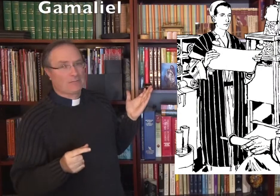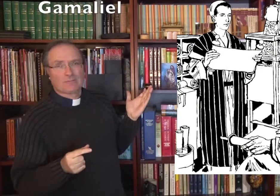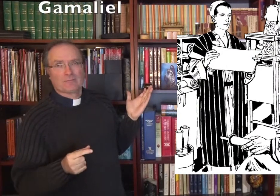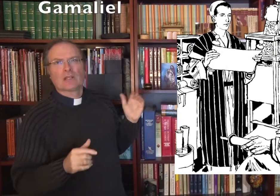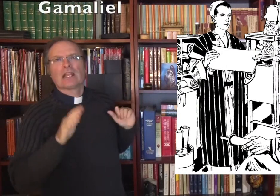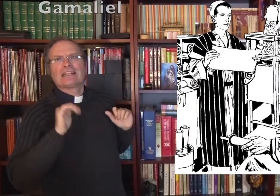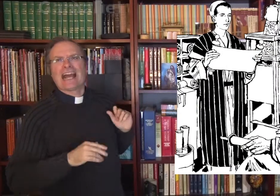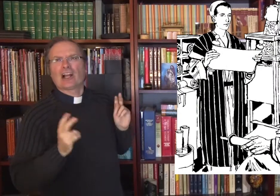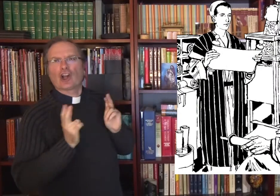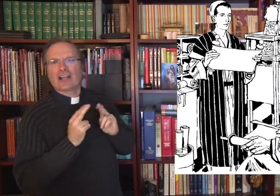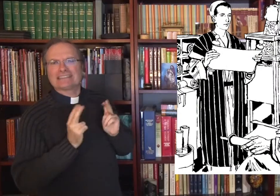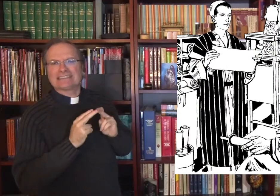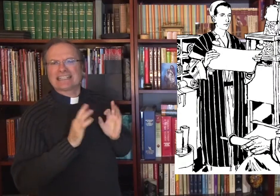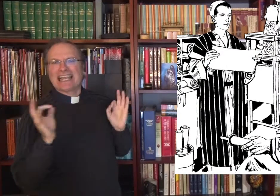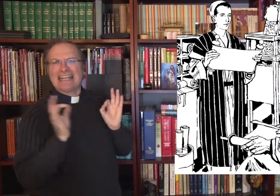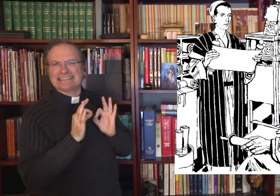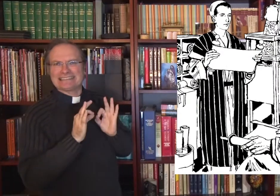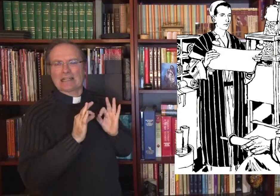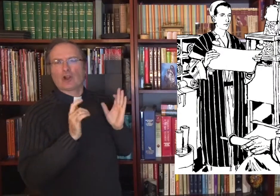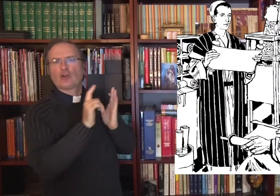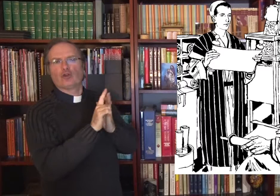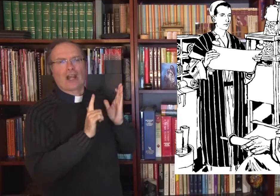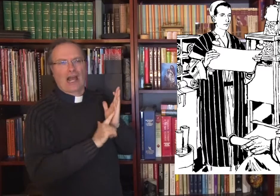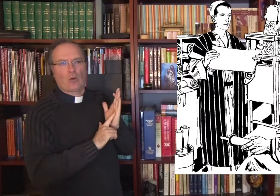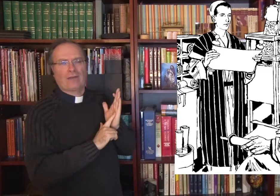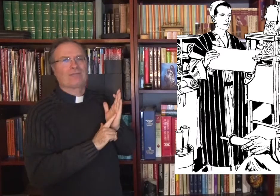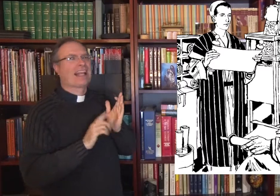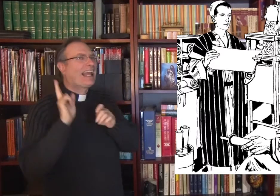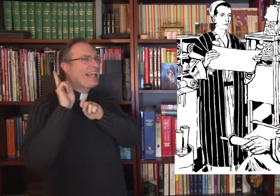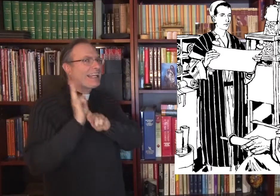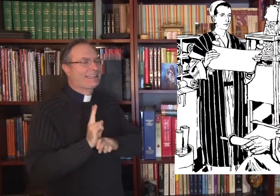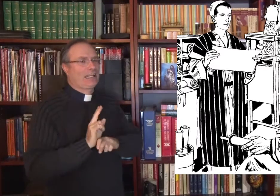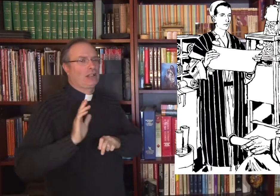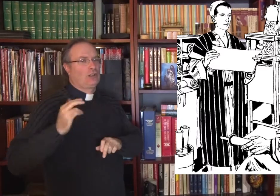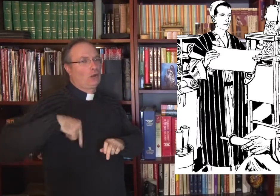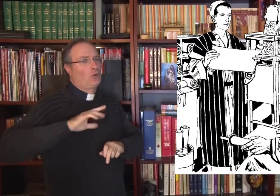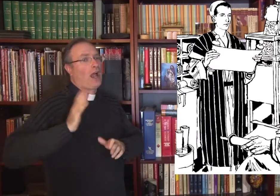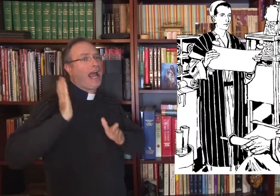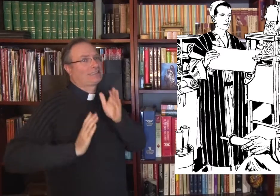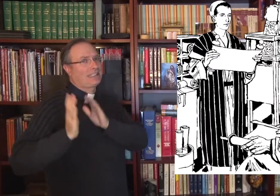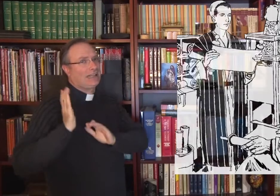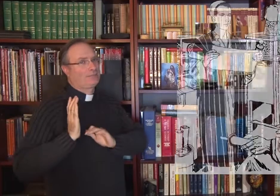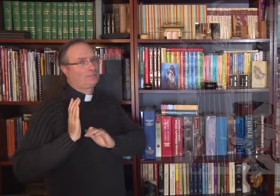dans la connaissance exacte de la loi héritée de nos ancêtres;